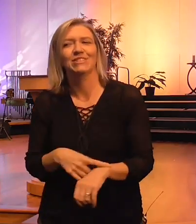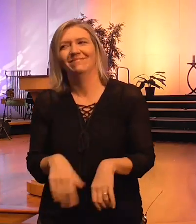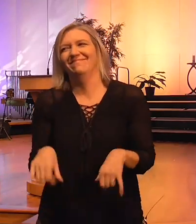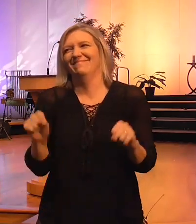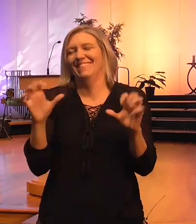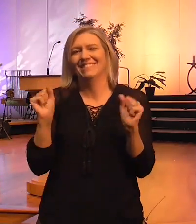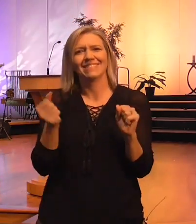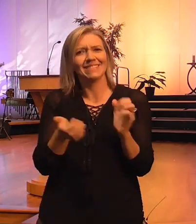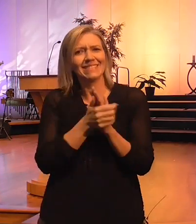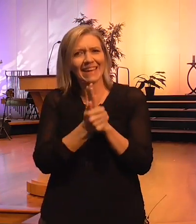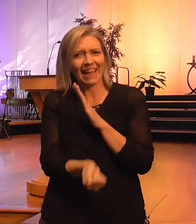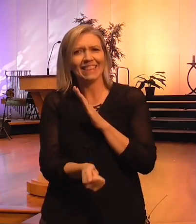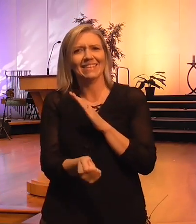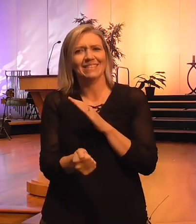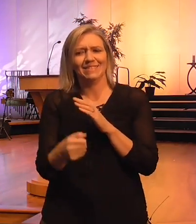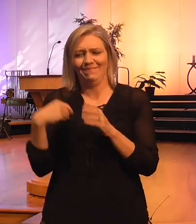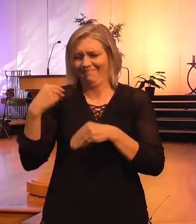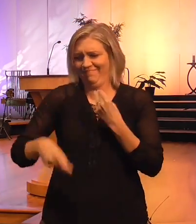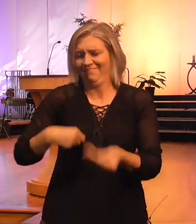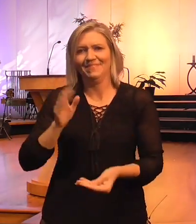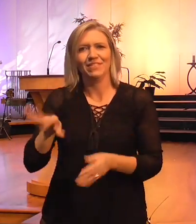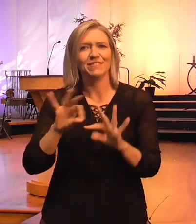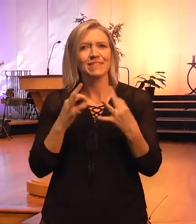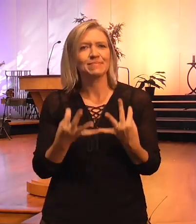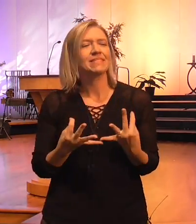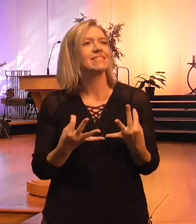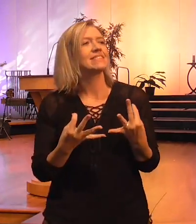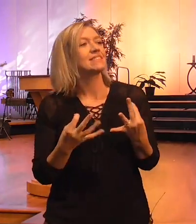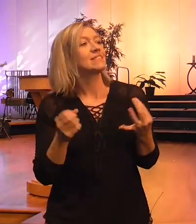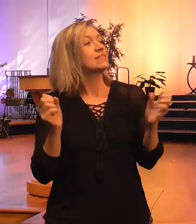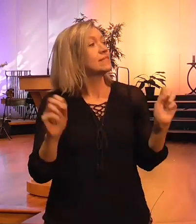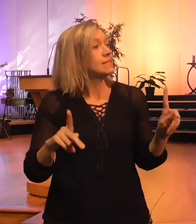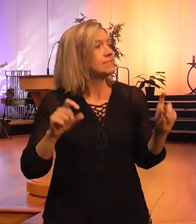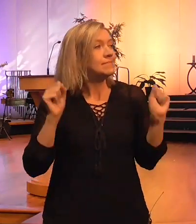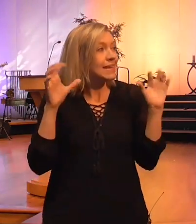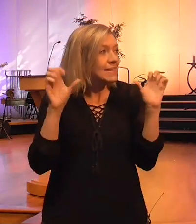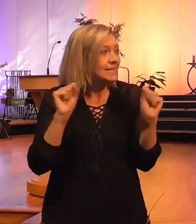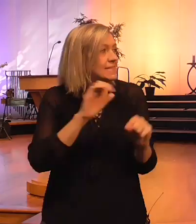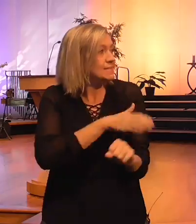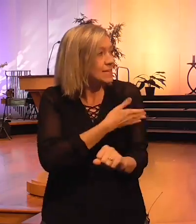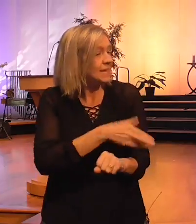un talento increíble viene de familia? Bien, tenemos una banda increíble con Randy, Beu, Mike y